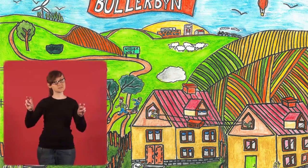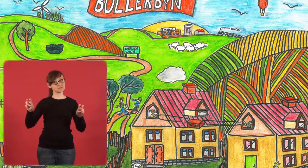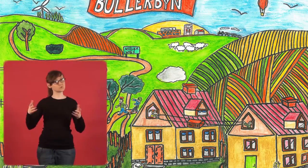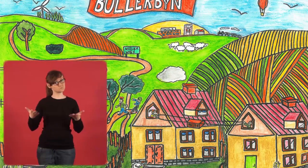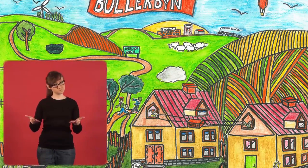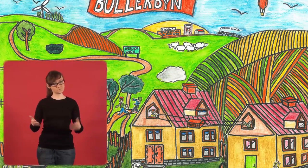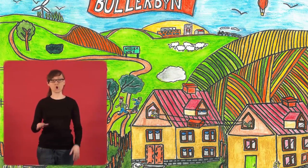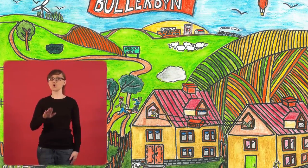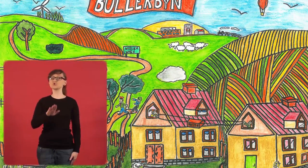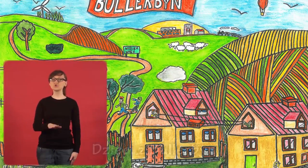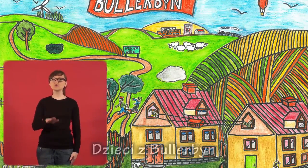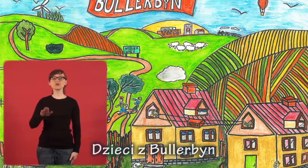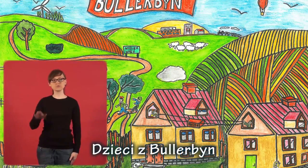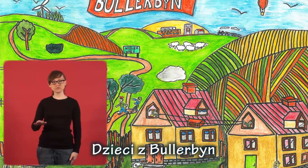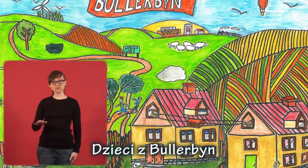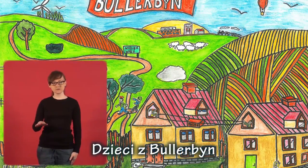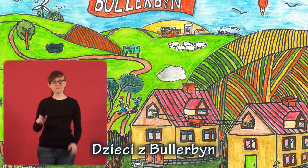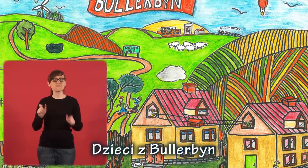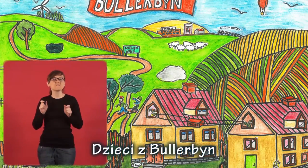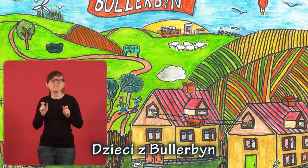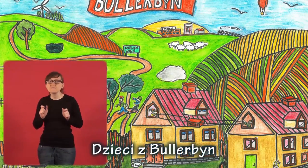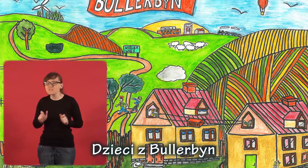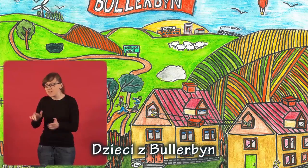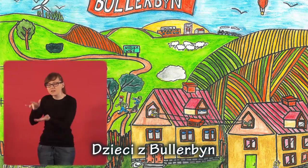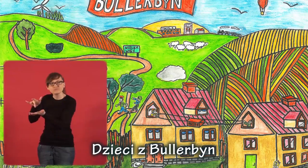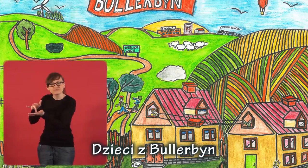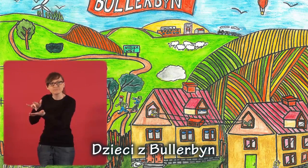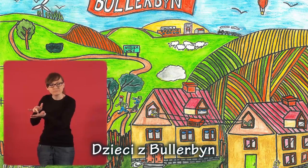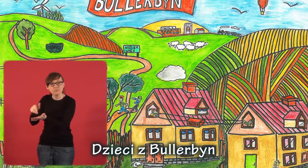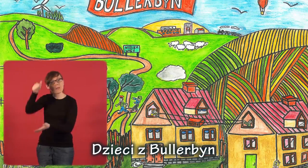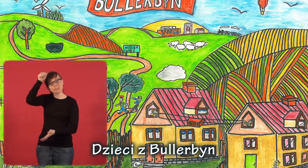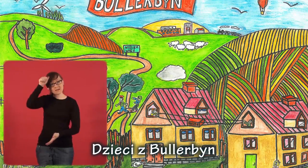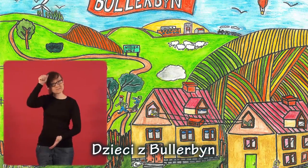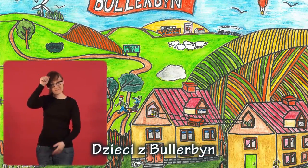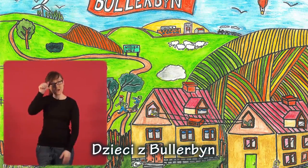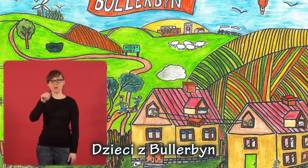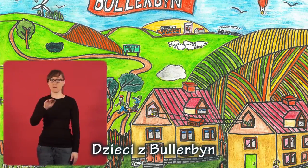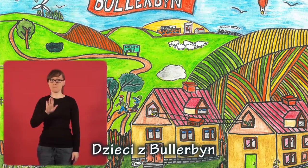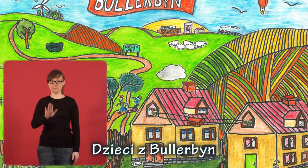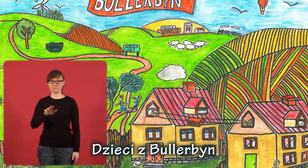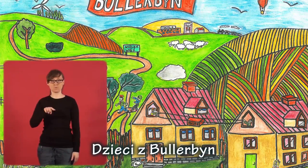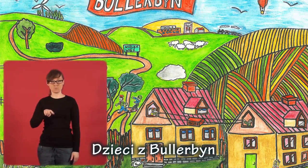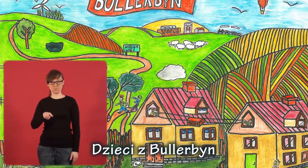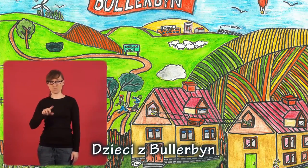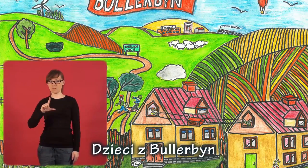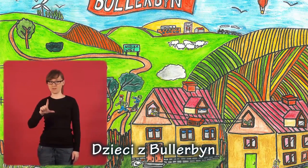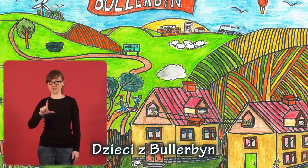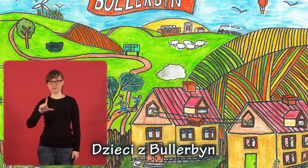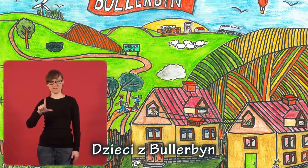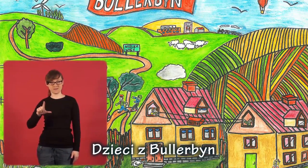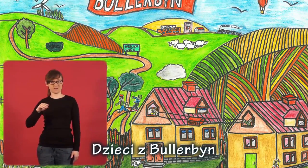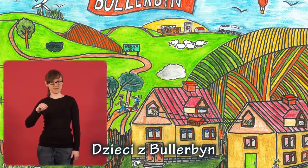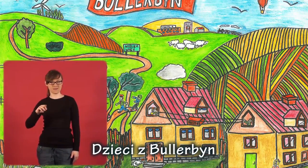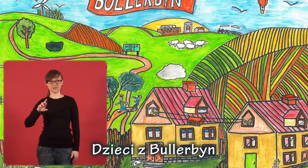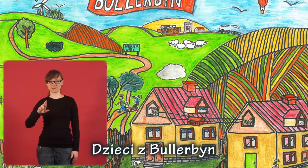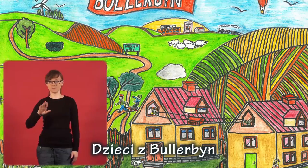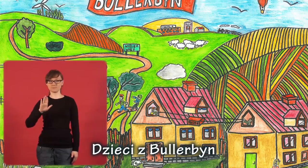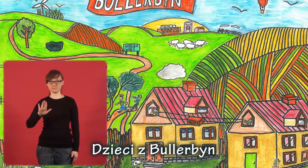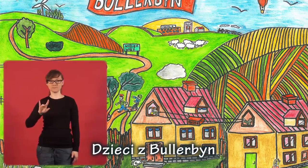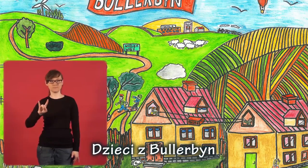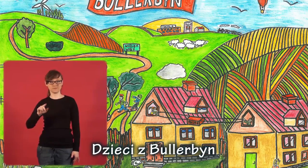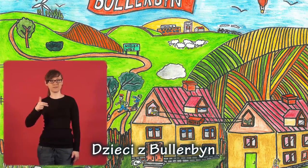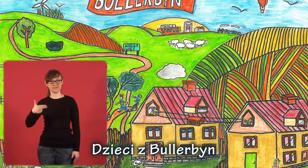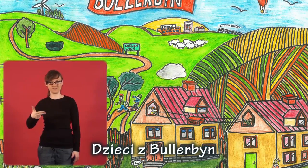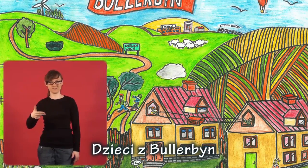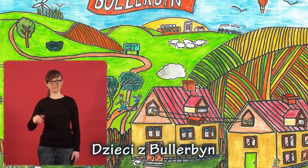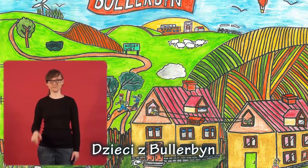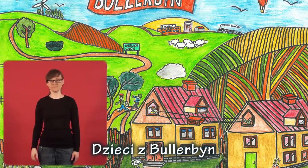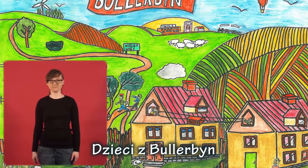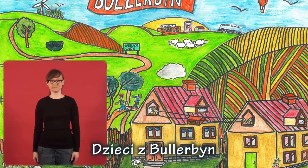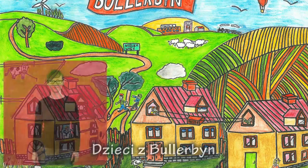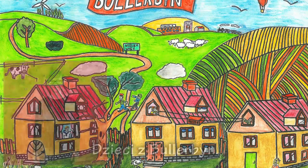Tytuł: Dzieci z Bullerbyn